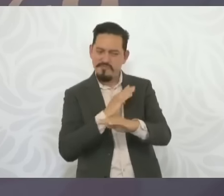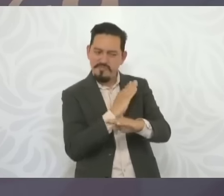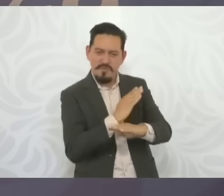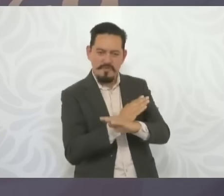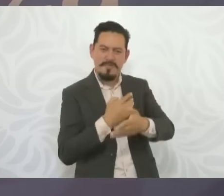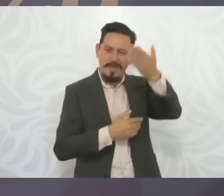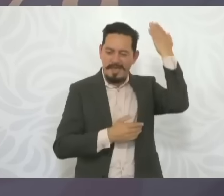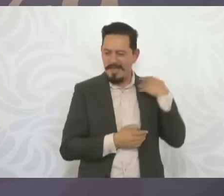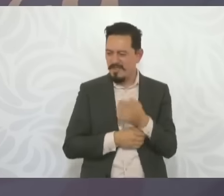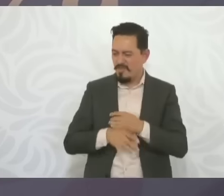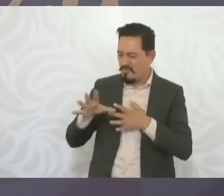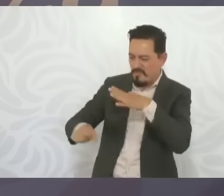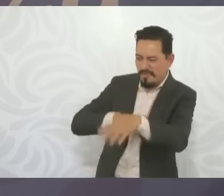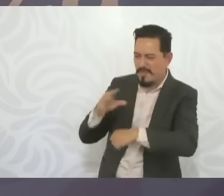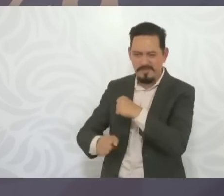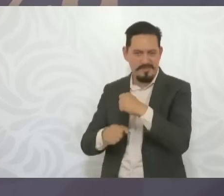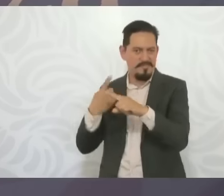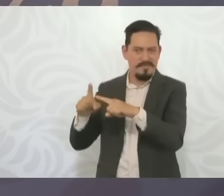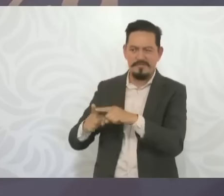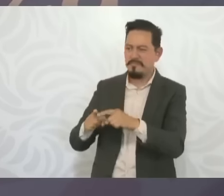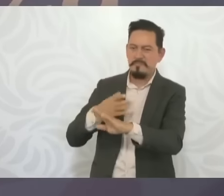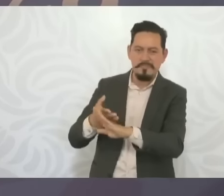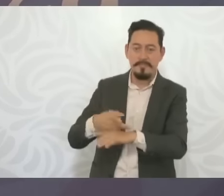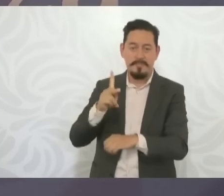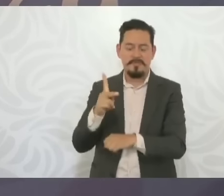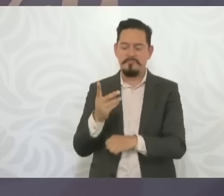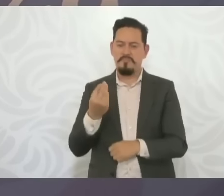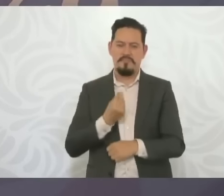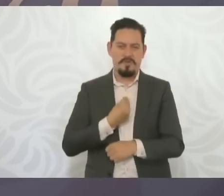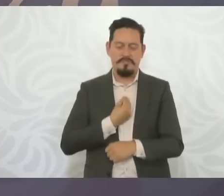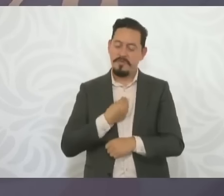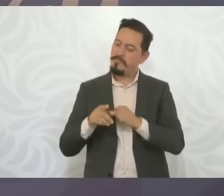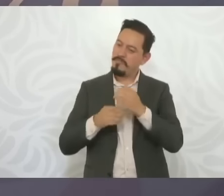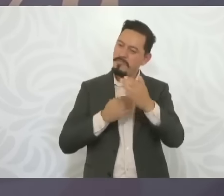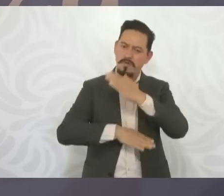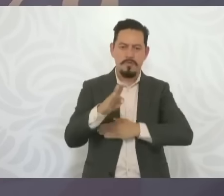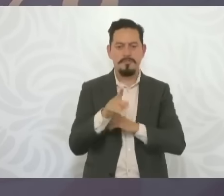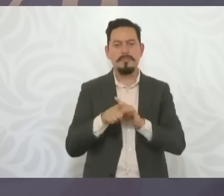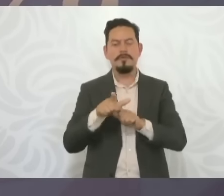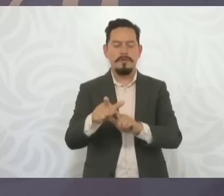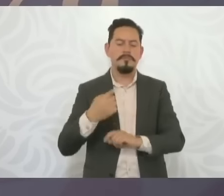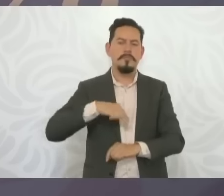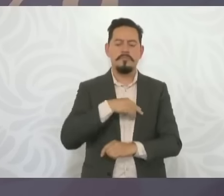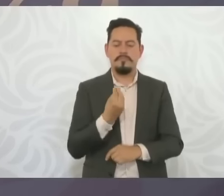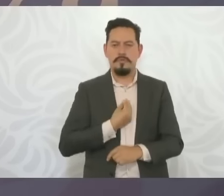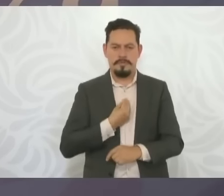y sometida a una deuda enorme, pero sobrevivió y aquí estamos. Era impostergable acabar con el